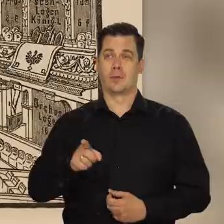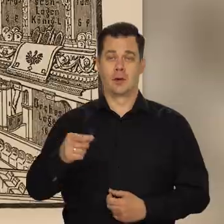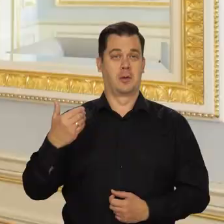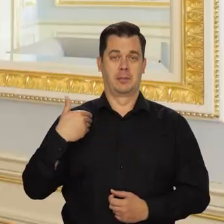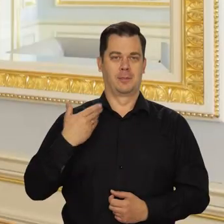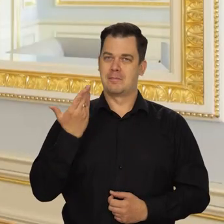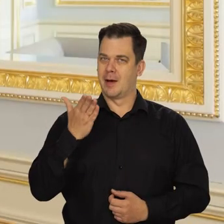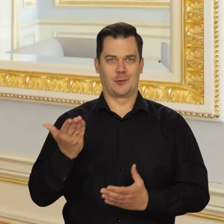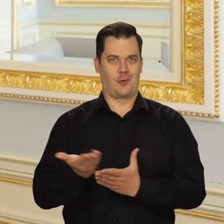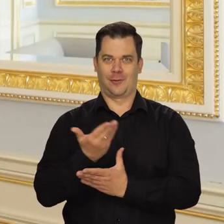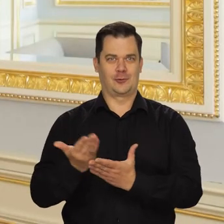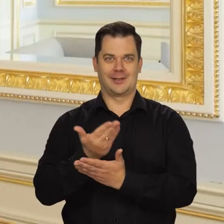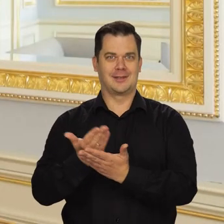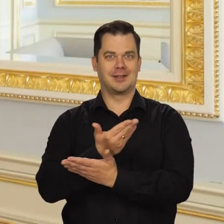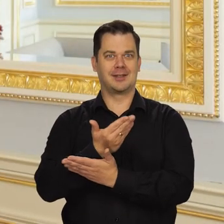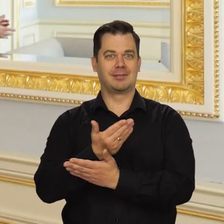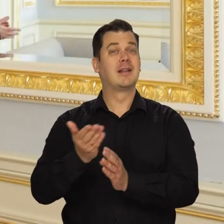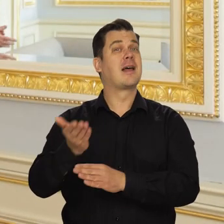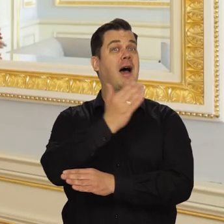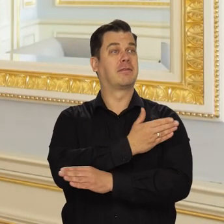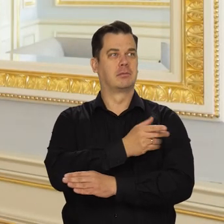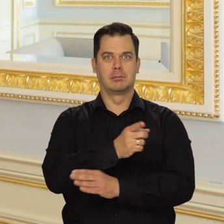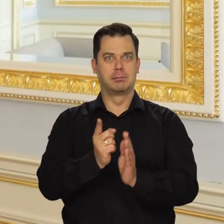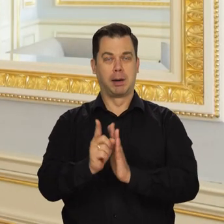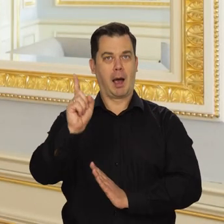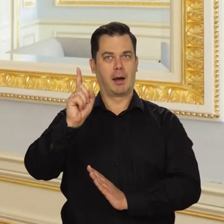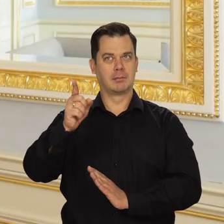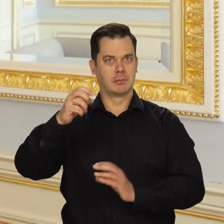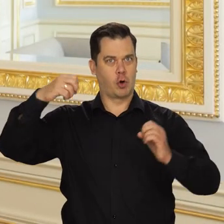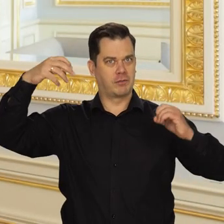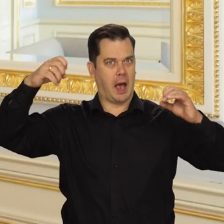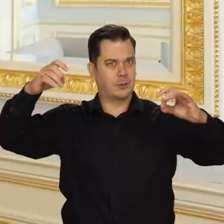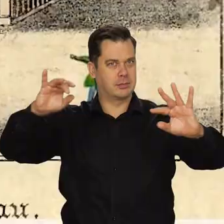Miał bardzo nowoczesne – jak na ówczesne czasy – oświetlenie.